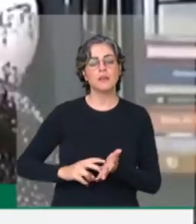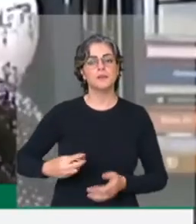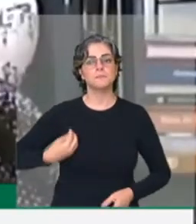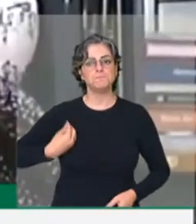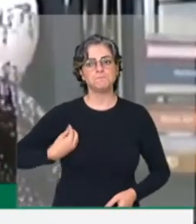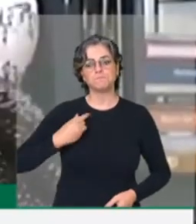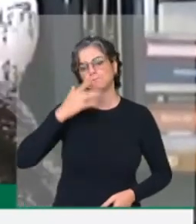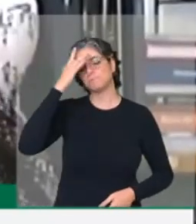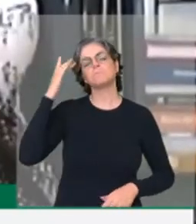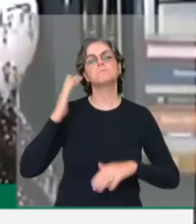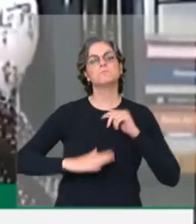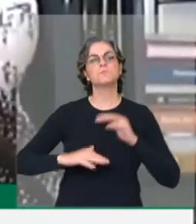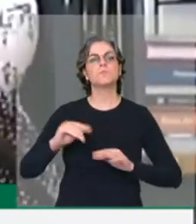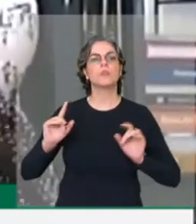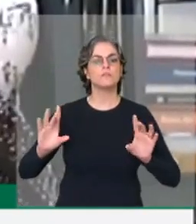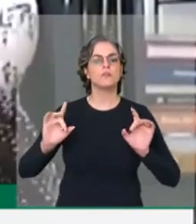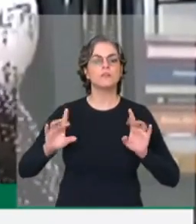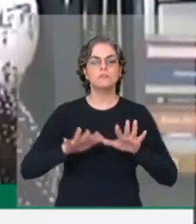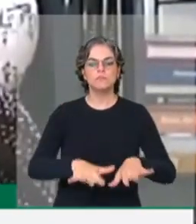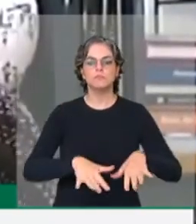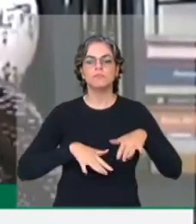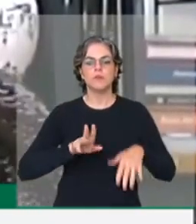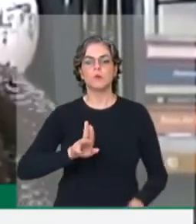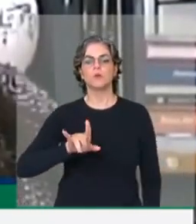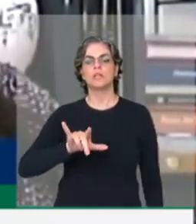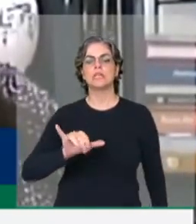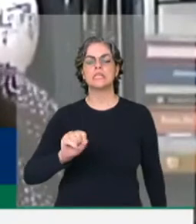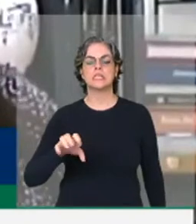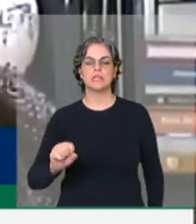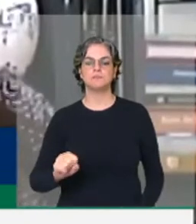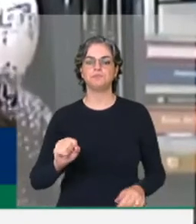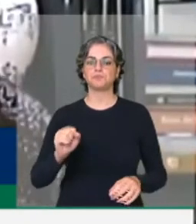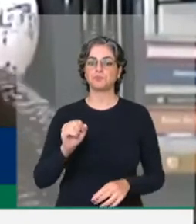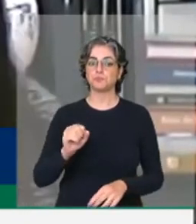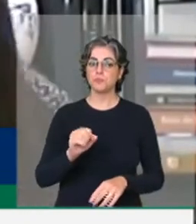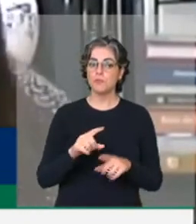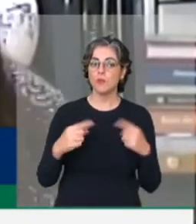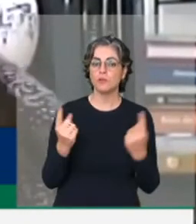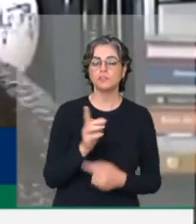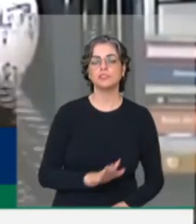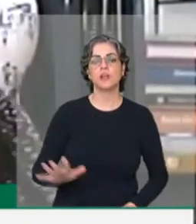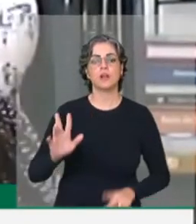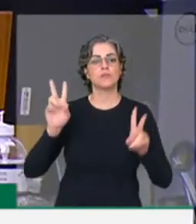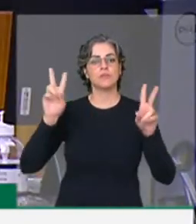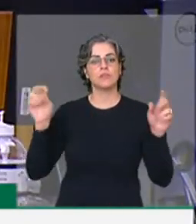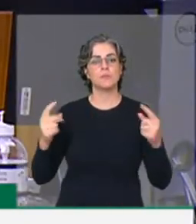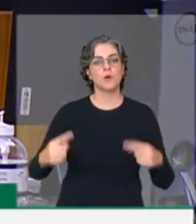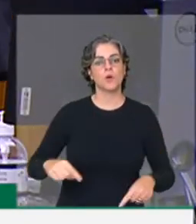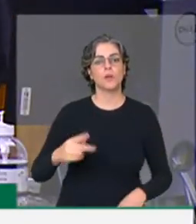ULISSES GUIMARÃES. COMISSÃO GERAL SOBRE QUEBRA DE PATENTES. MUITO OBRIGADA, PRESIDENTE. [PRESIDENTE]: OBRIGADO, DEPUTADA ALICE. EM